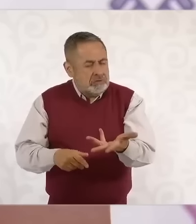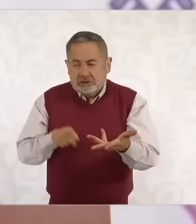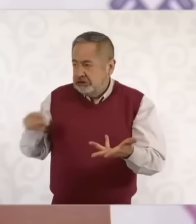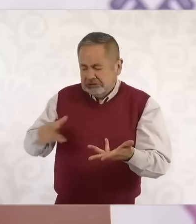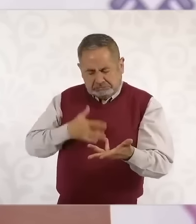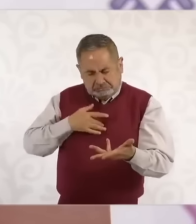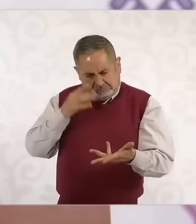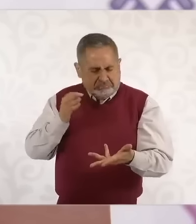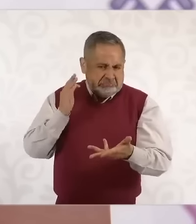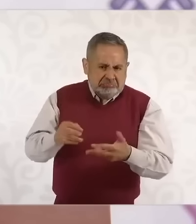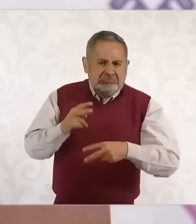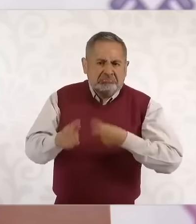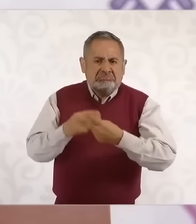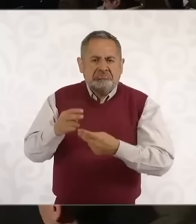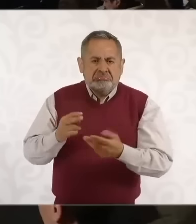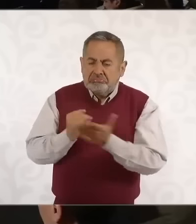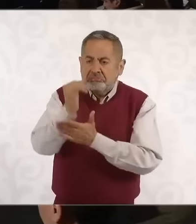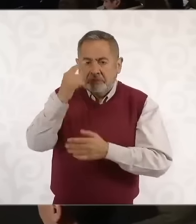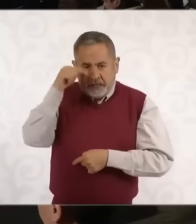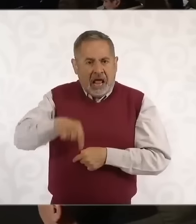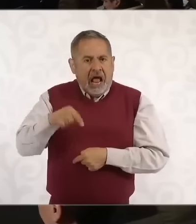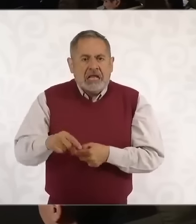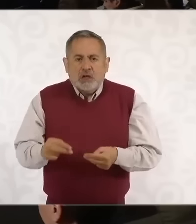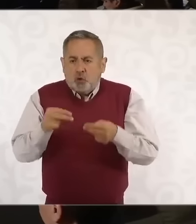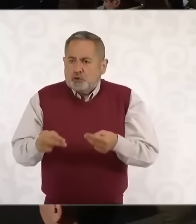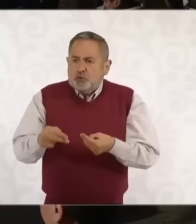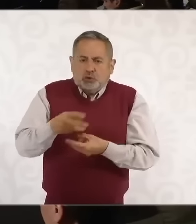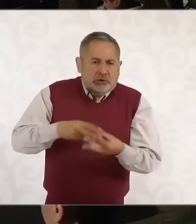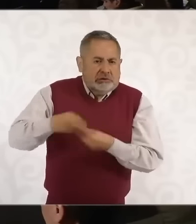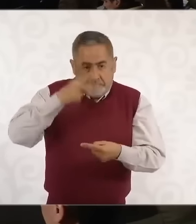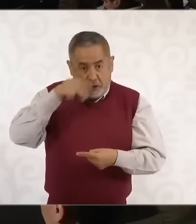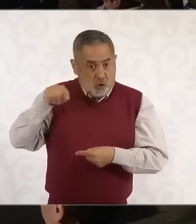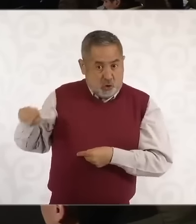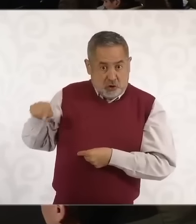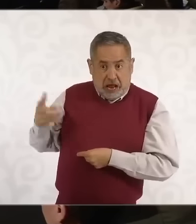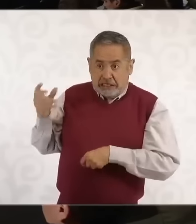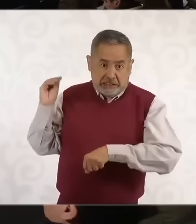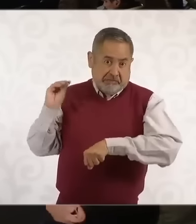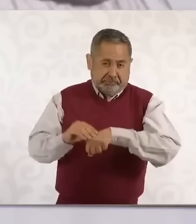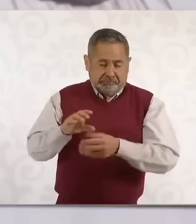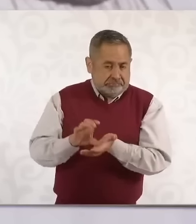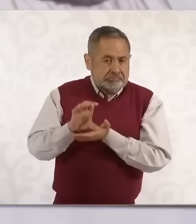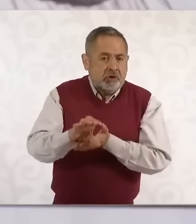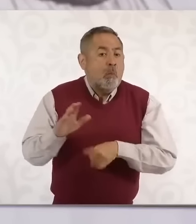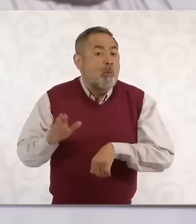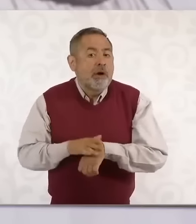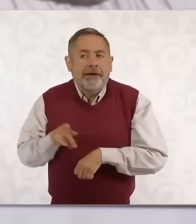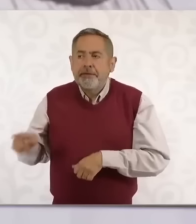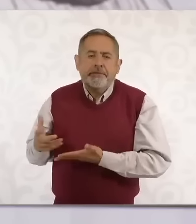porque es esencialmente para el mercado interno, es eh porque les ha ido bien y porque saben que